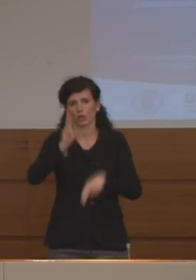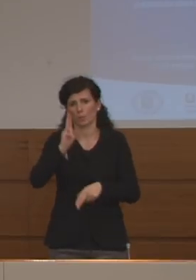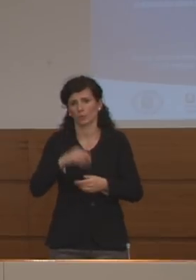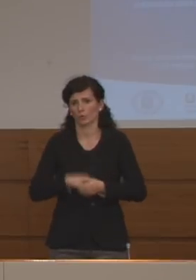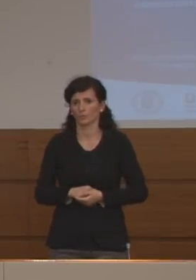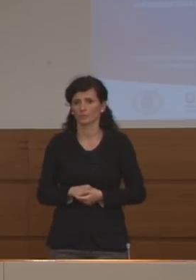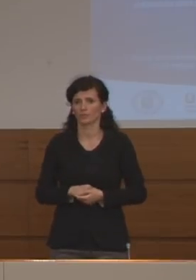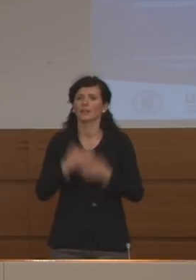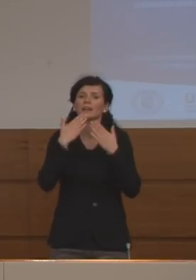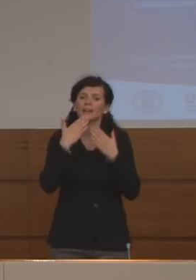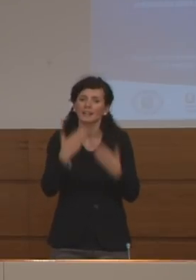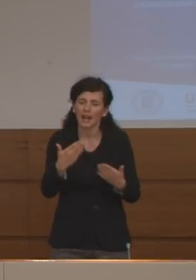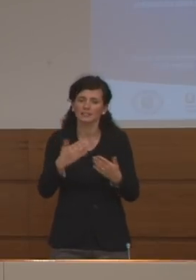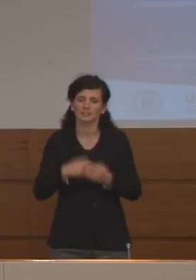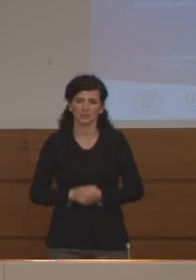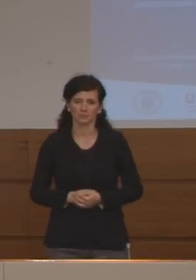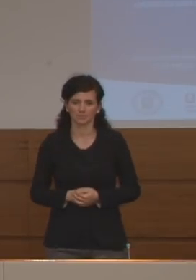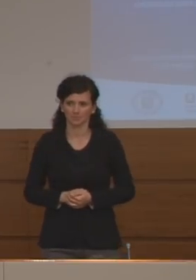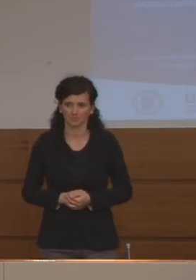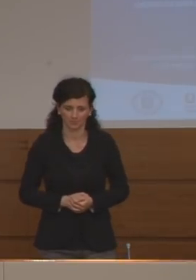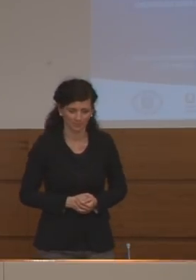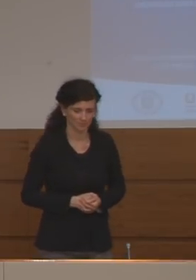Grazie.